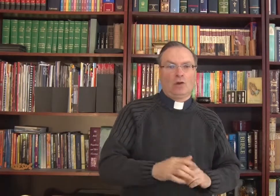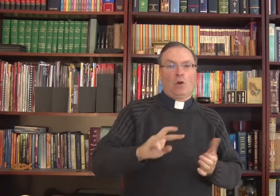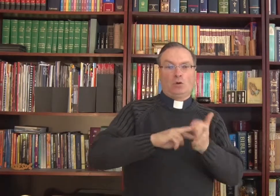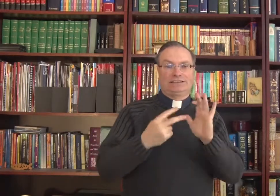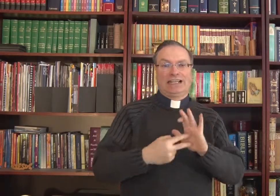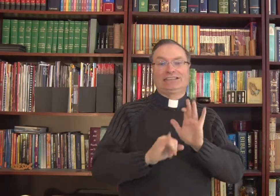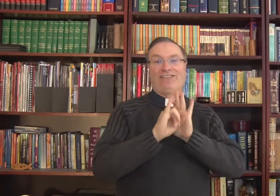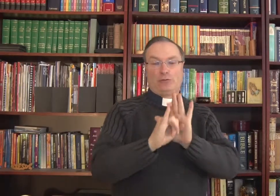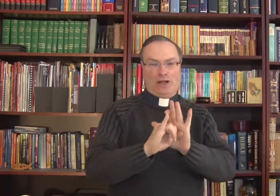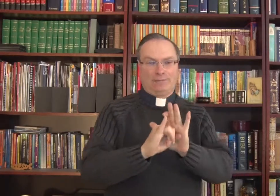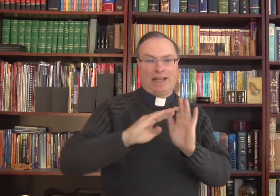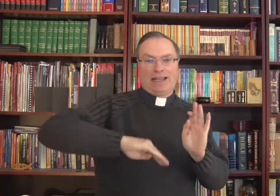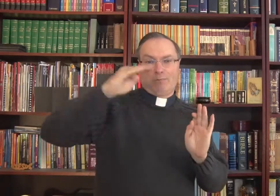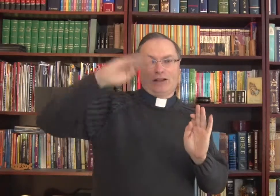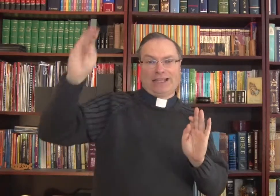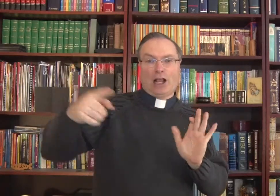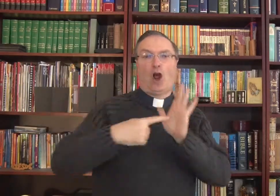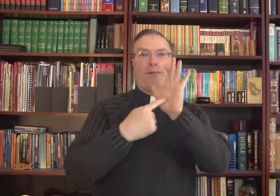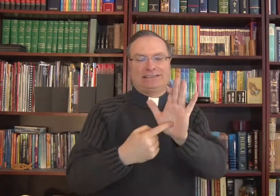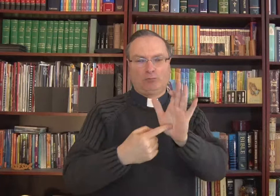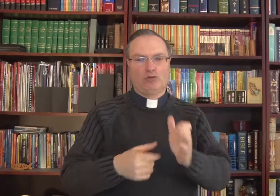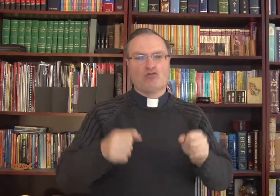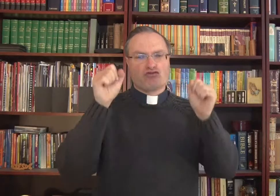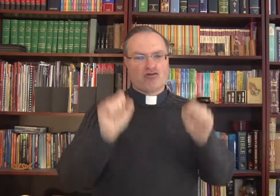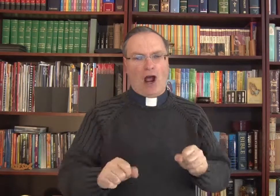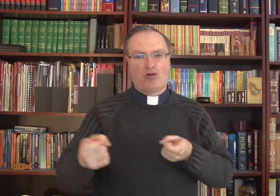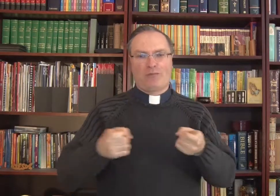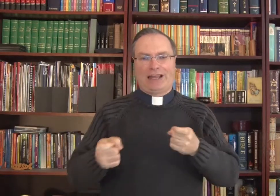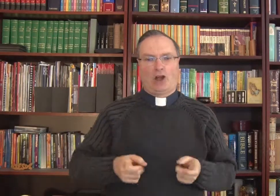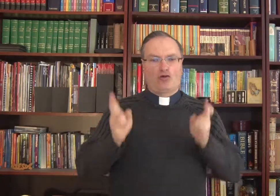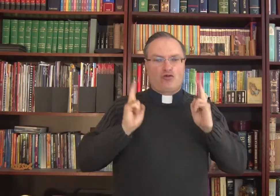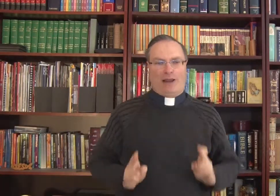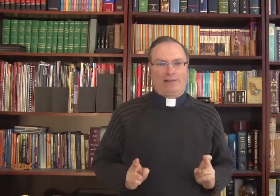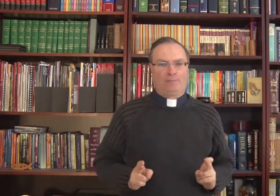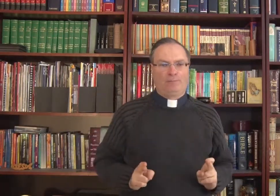Au sens figuré les montagnes représentent le pouvoir d’une domination humaine.